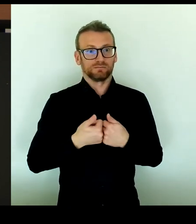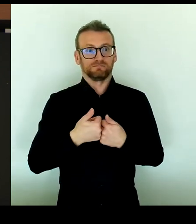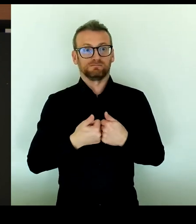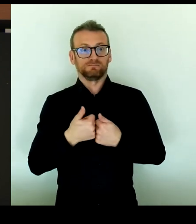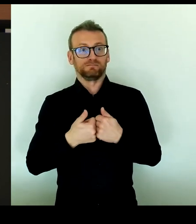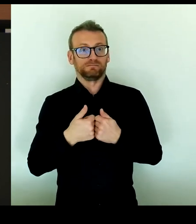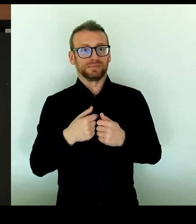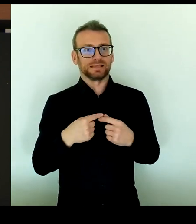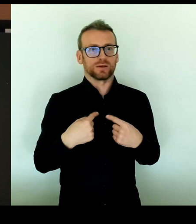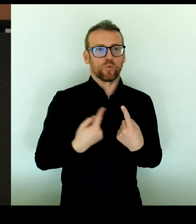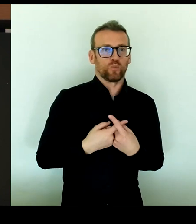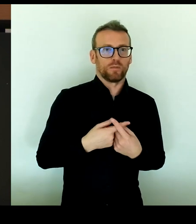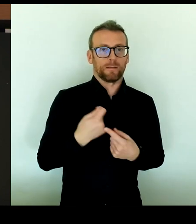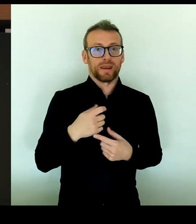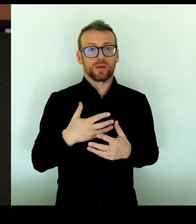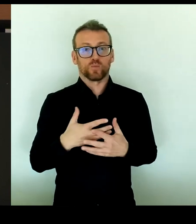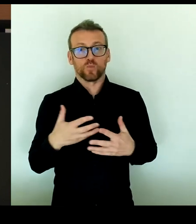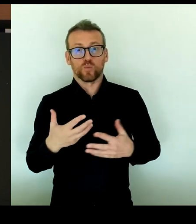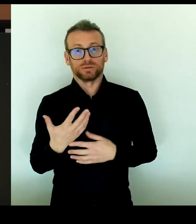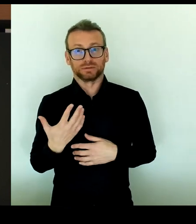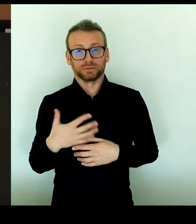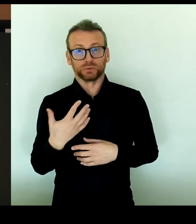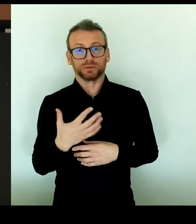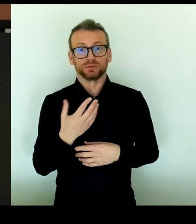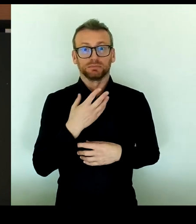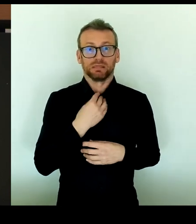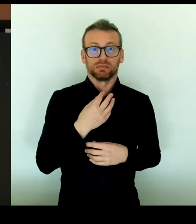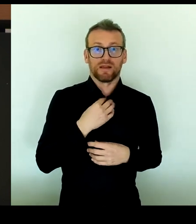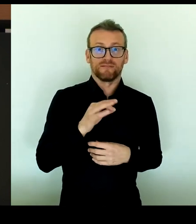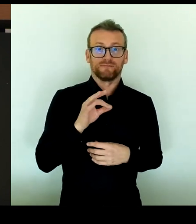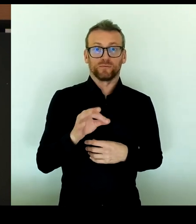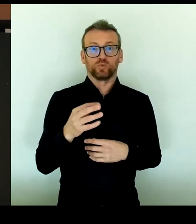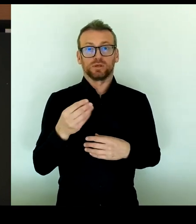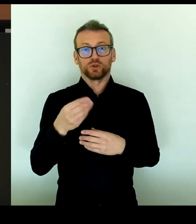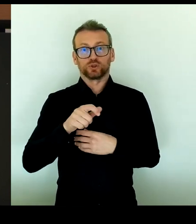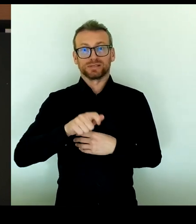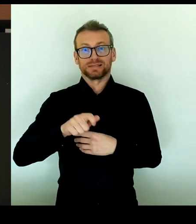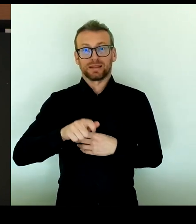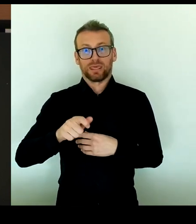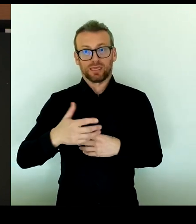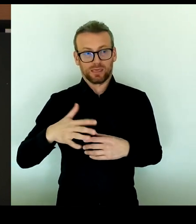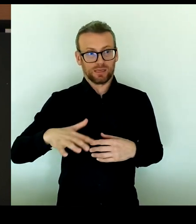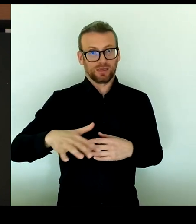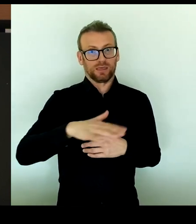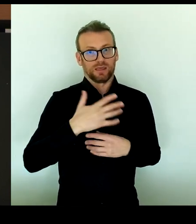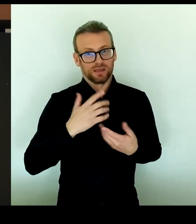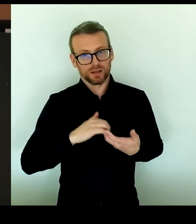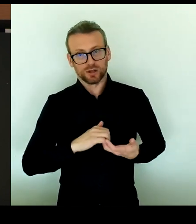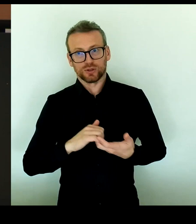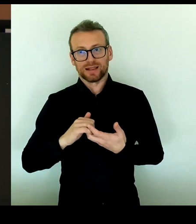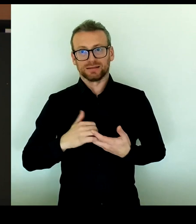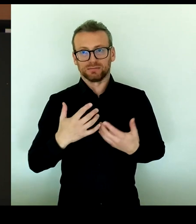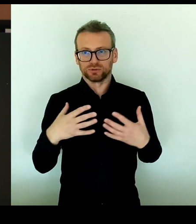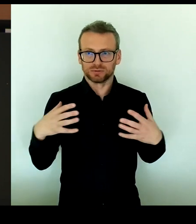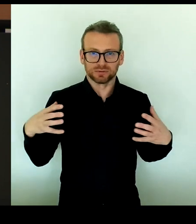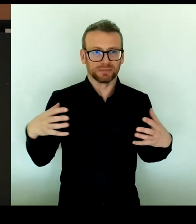Deshalb wurde in einem Diskussionsprozess eine Struktur entwickelt, die diese Prozesse koordinieren und strukturieren sollte.